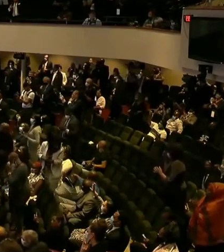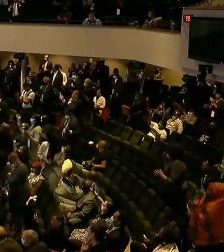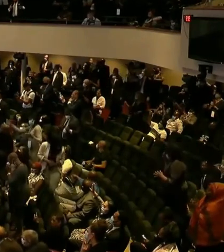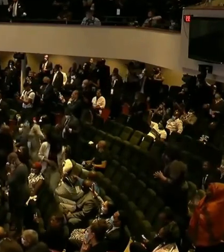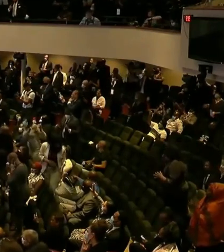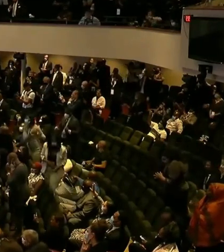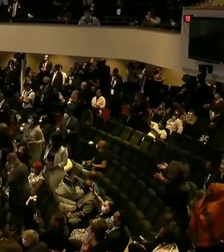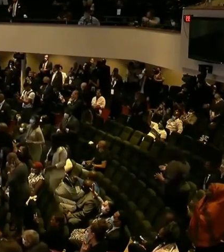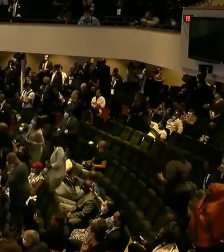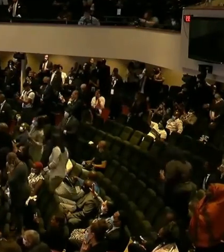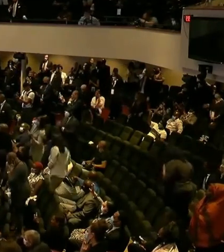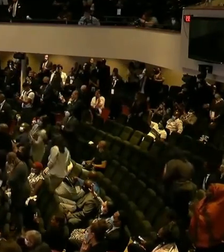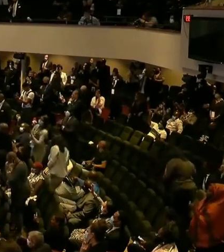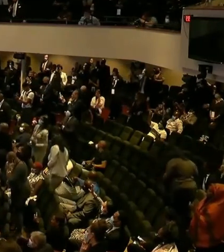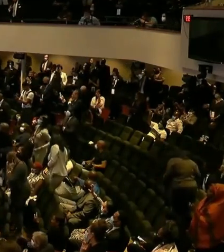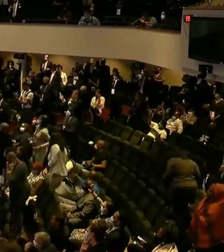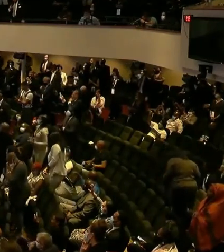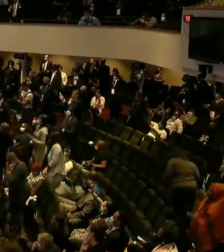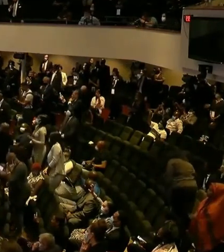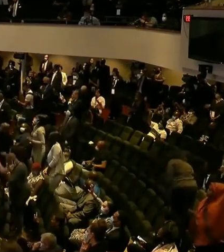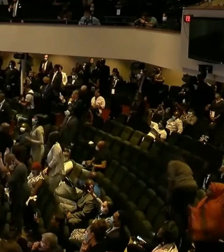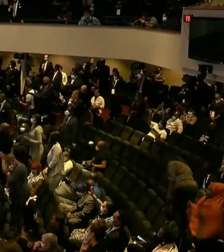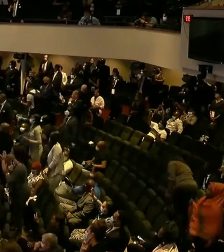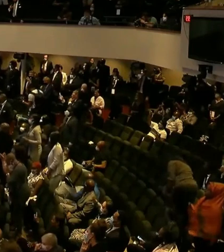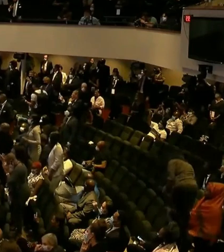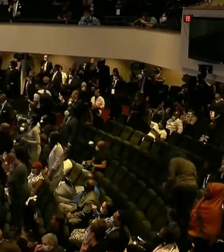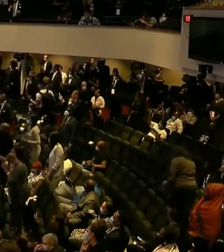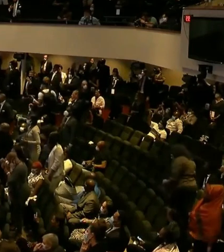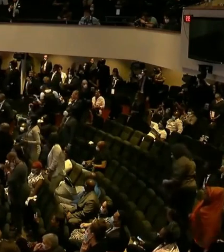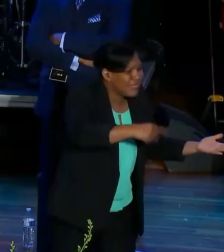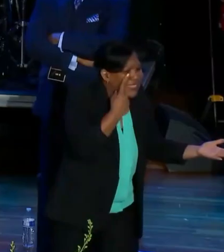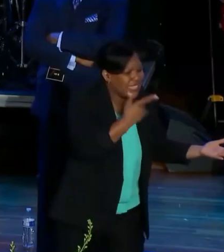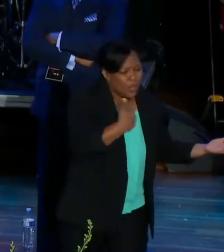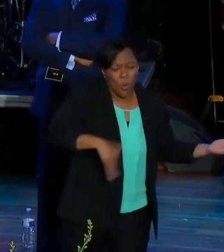Men har ser ned till oss , och Han kan göra en väg av ingen väg'.